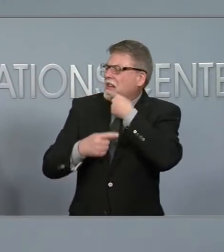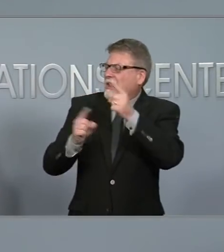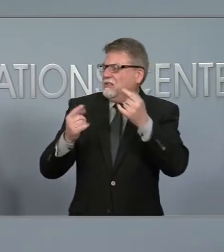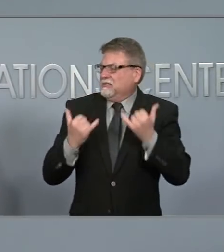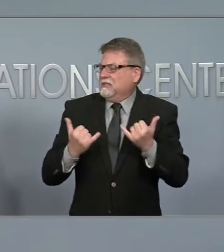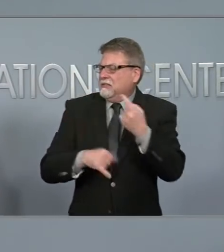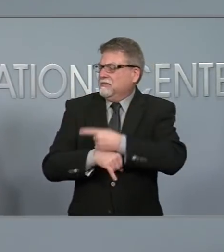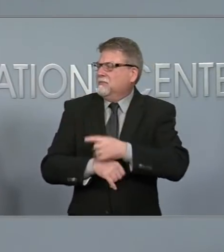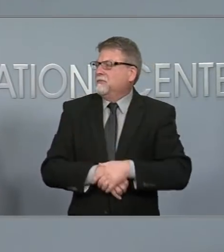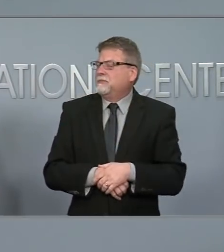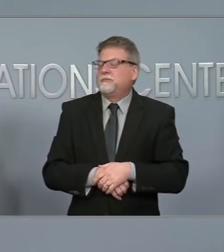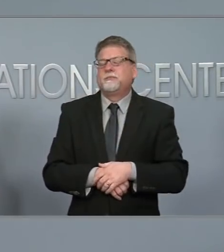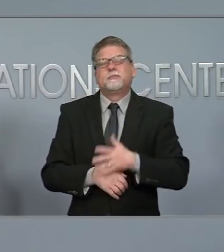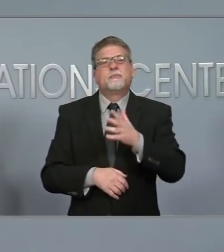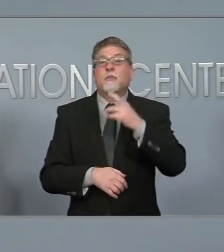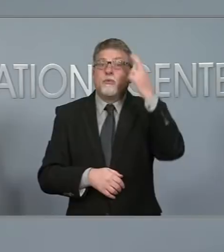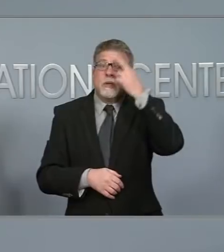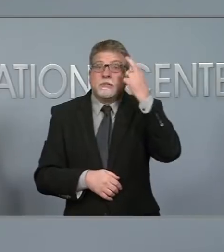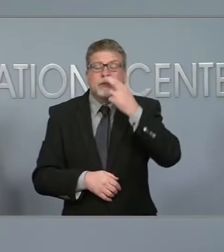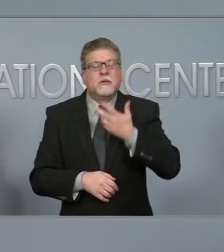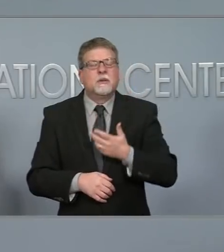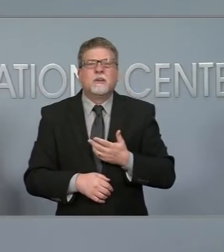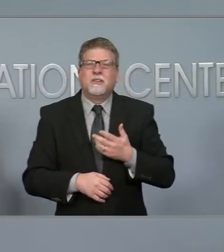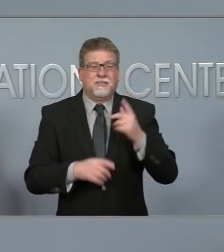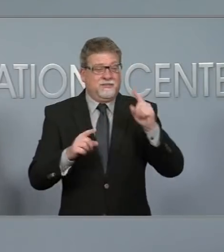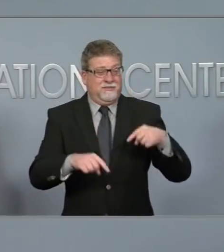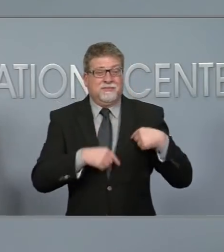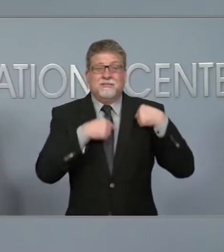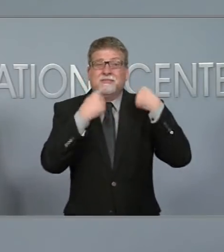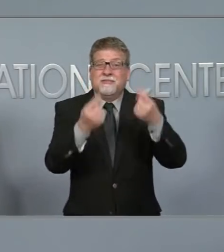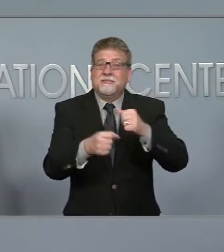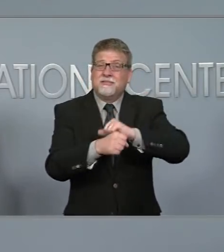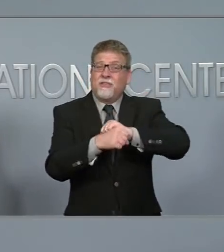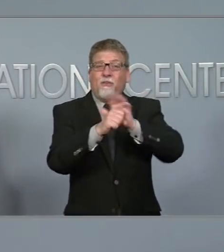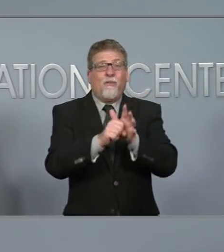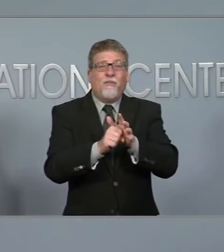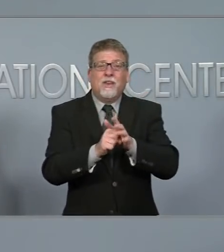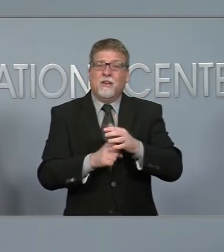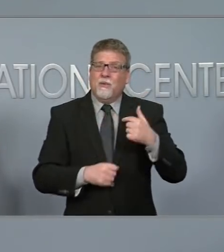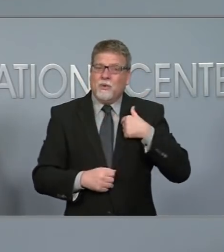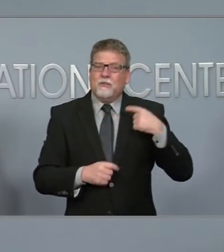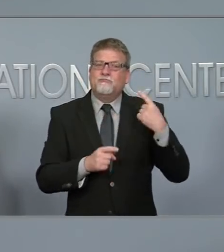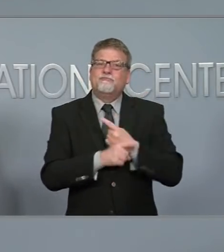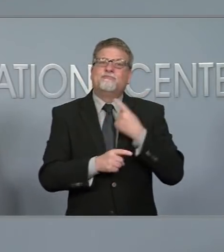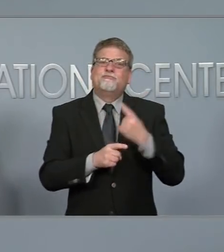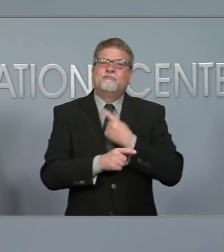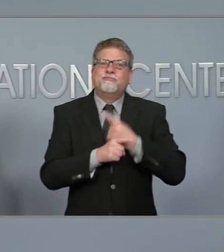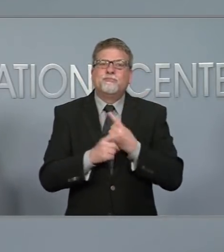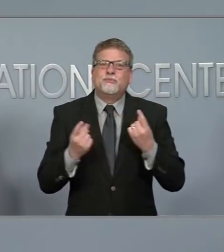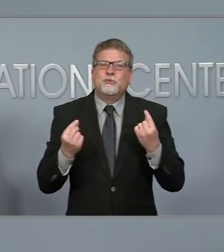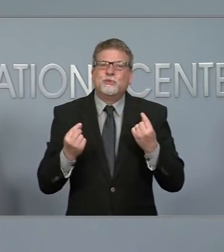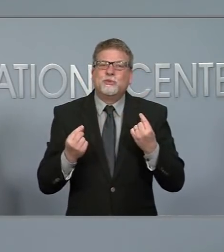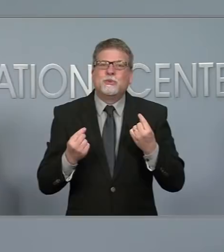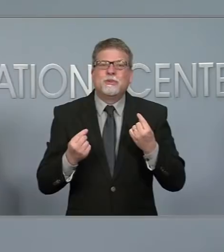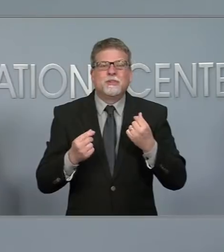Juntas escolares. Si es que queda a discreción de ellos de